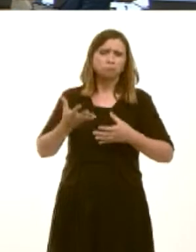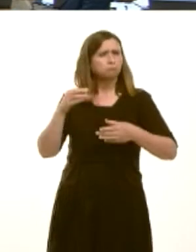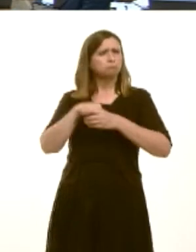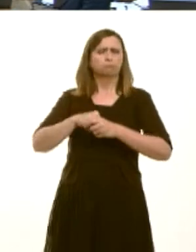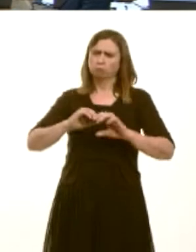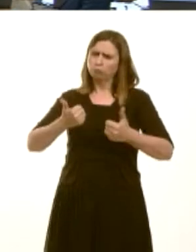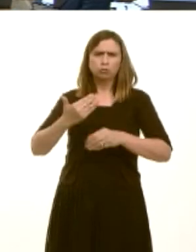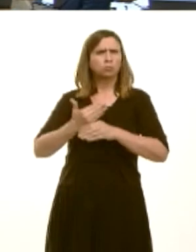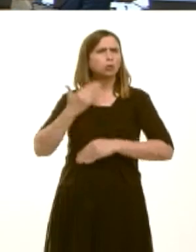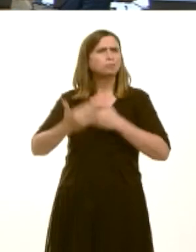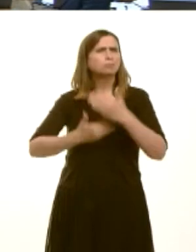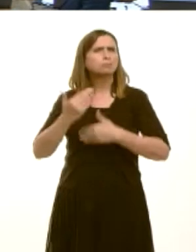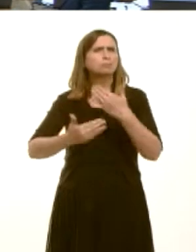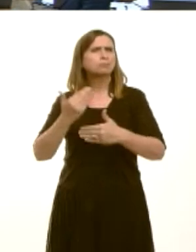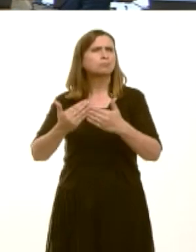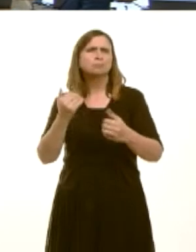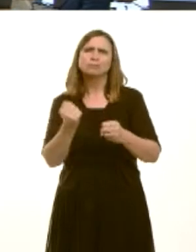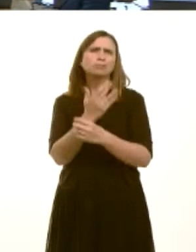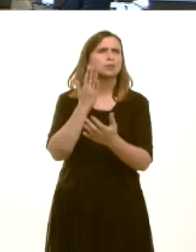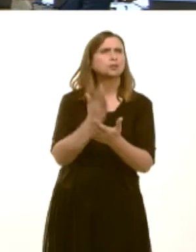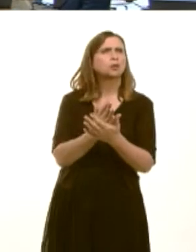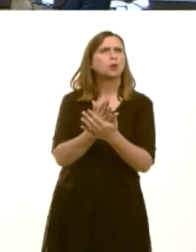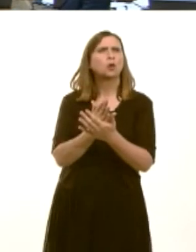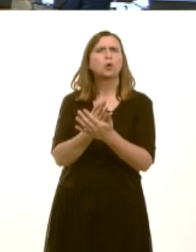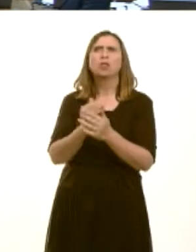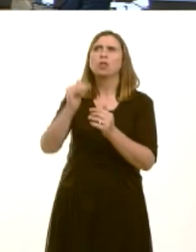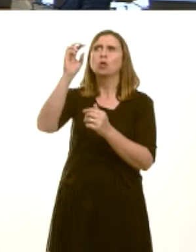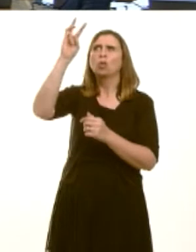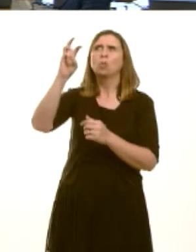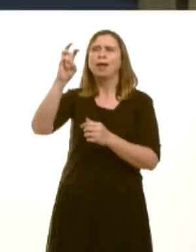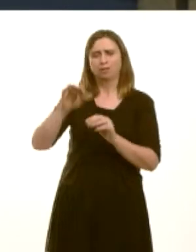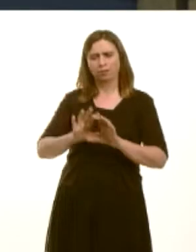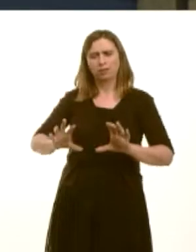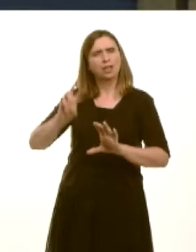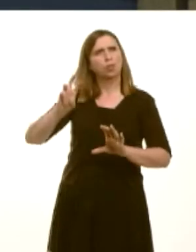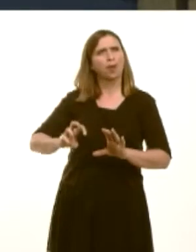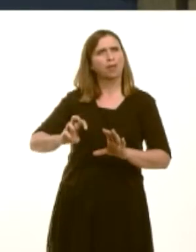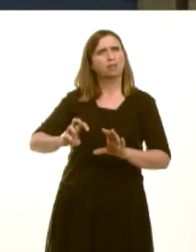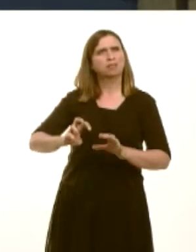yr 16 mlynedd diwethaf a bod yn rhaid ichi wynebuír her yma oír newydd a sicrhau bod